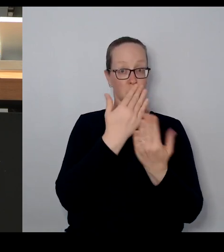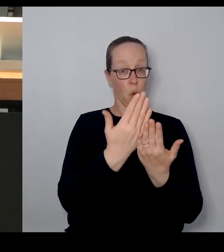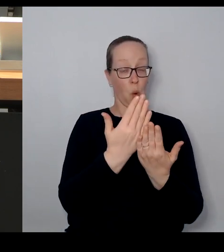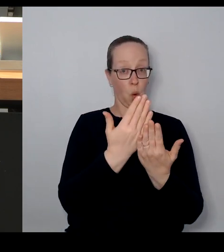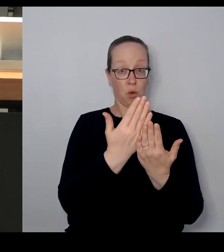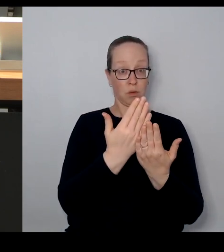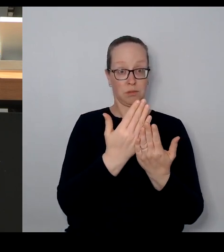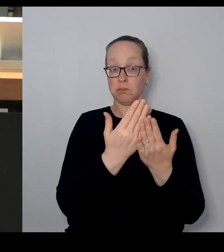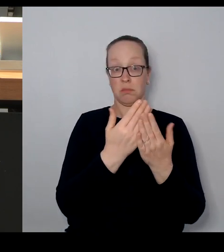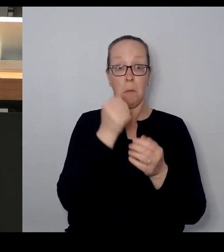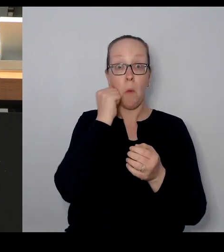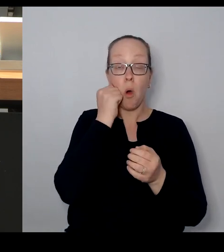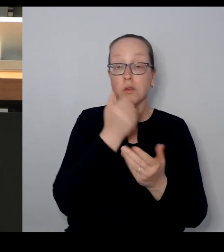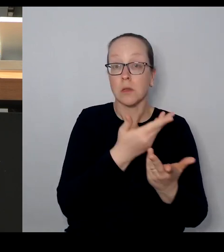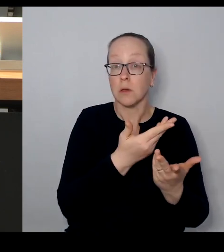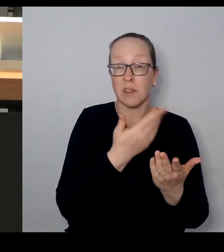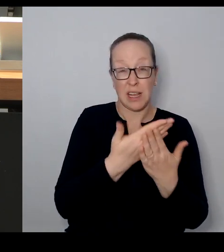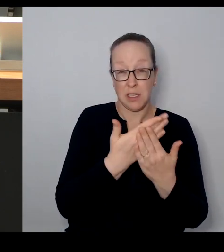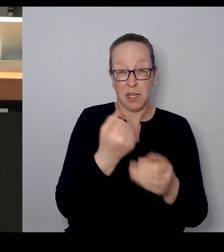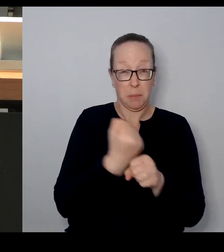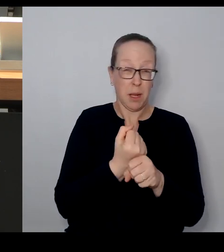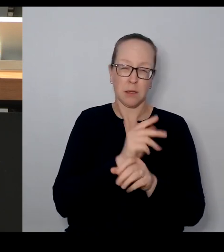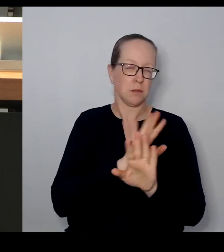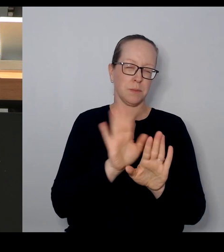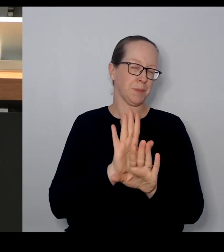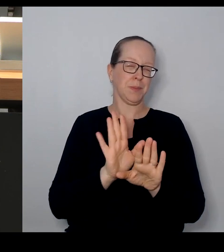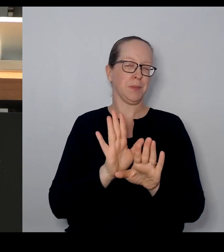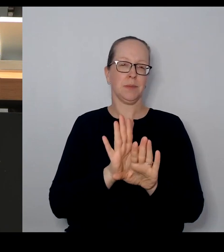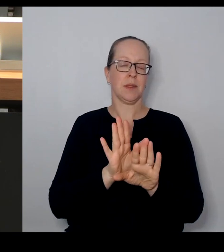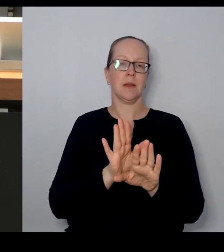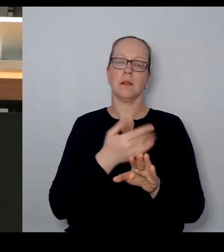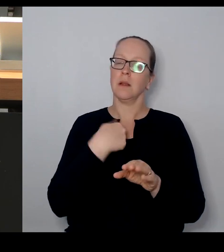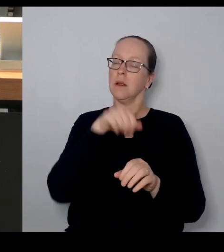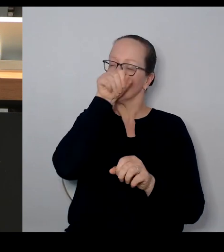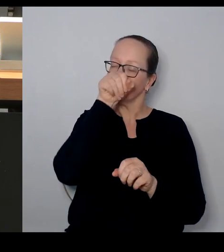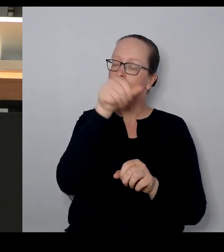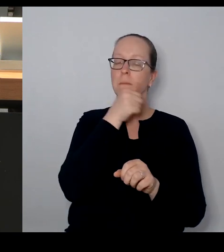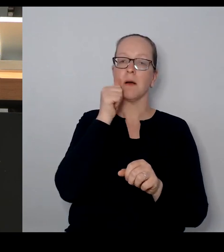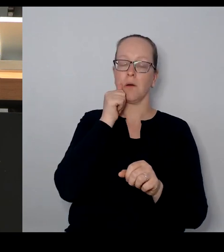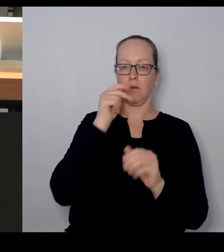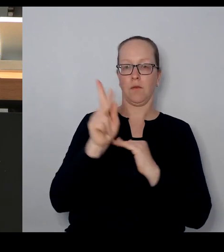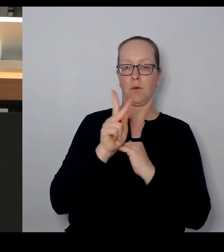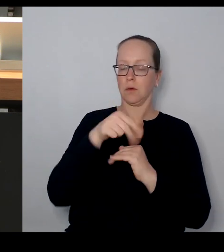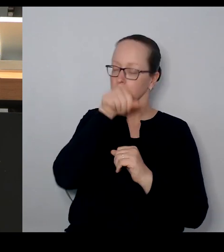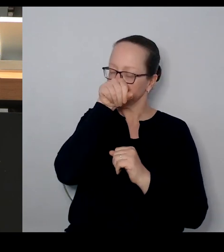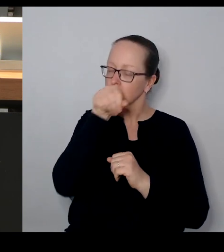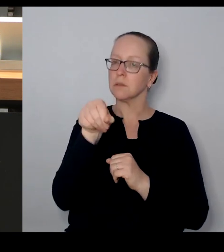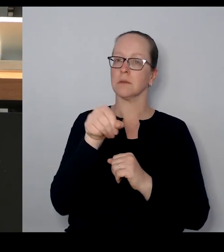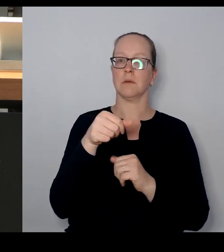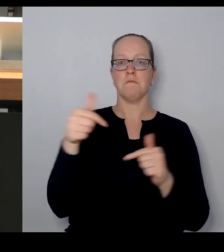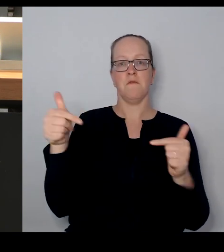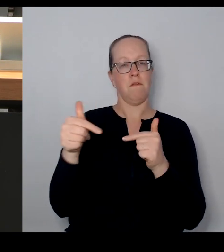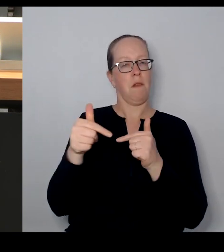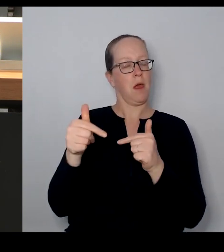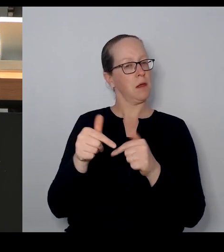und Kunden, sie liebt und lebt Pflege. Aber sie macht es, weil diese Kundinnen und Kunden unberechenbar